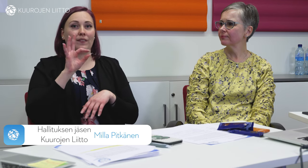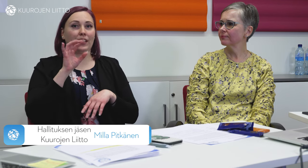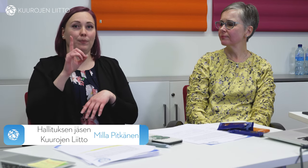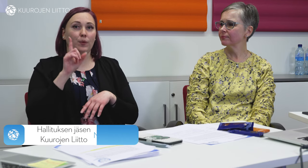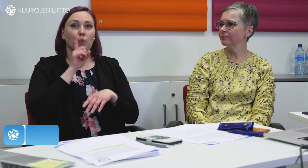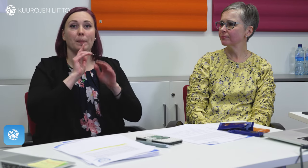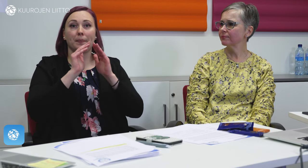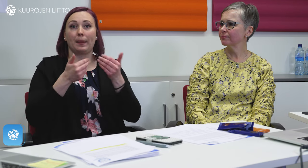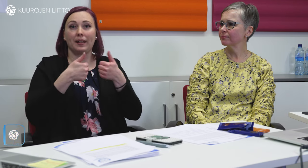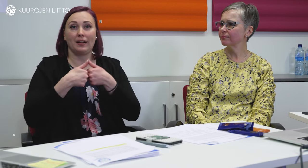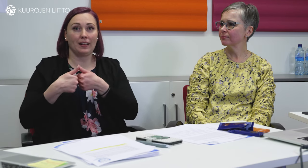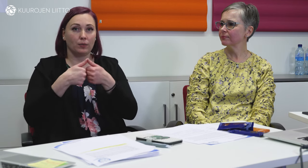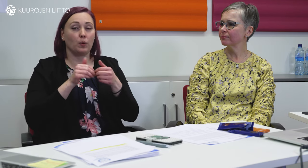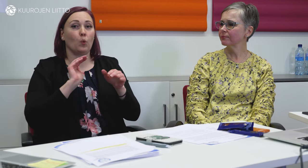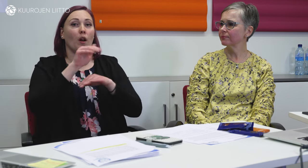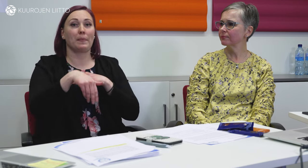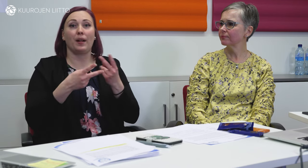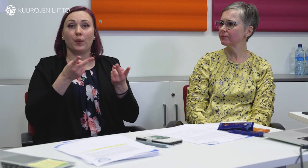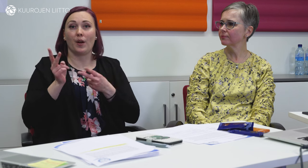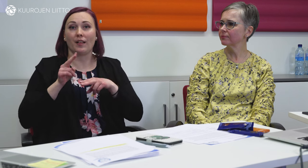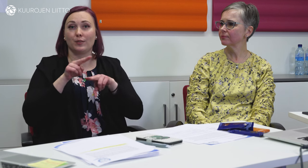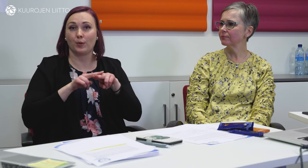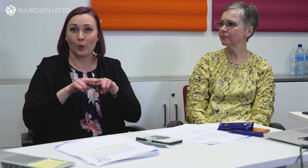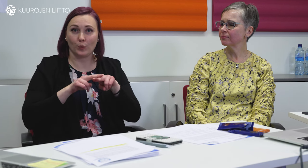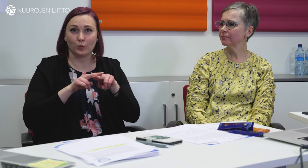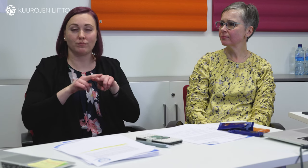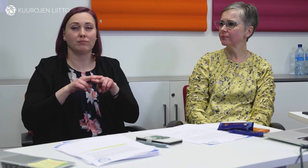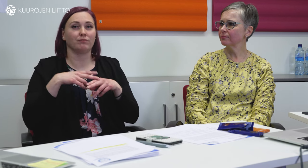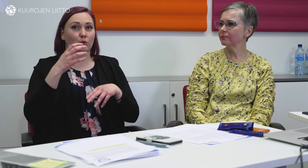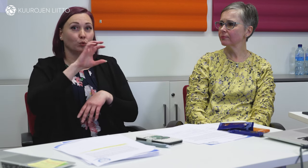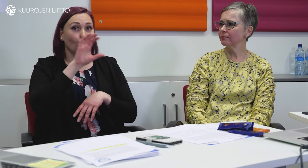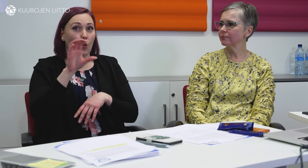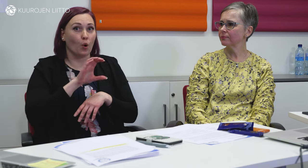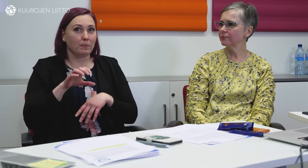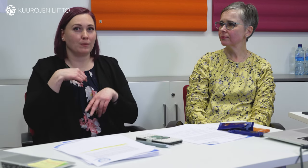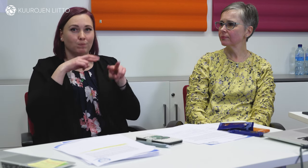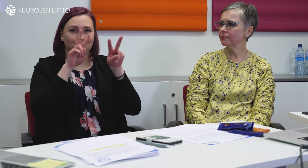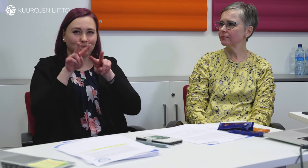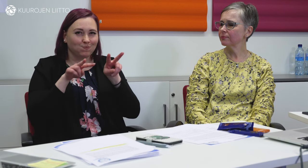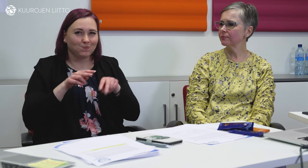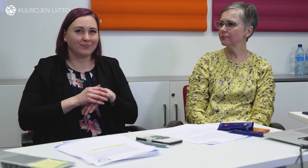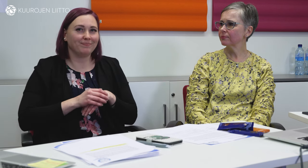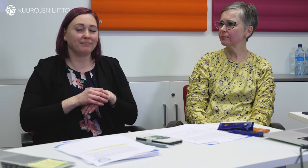Kuurojen Maailmanliiton WFD:n ylimääräiseen yleiskokoukseen etänä.